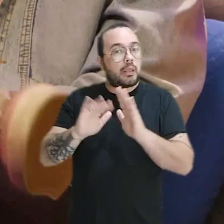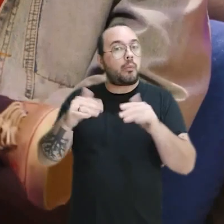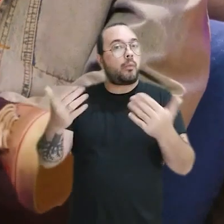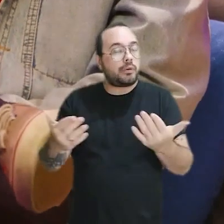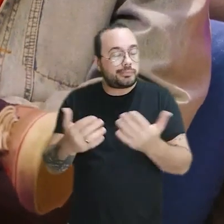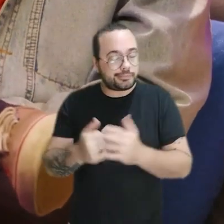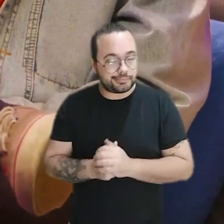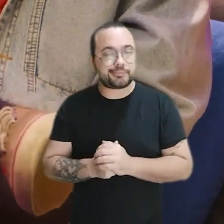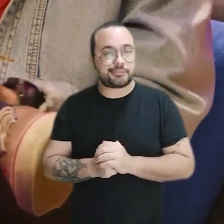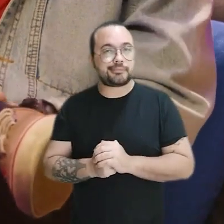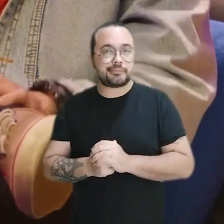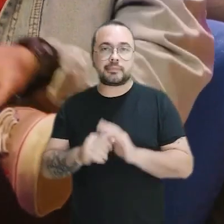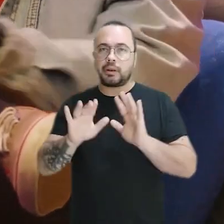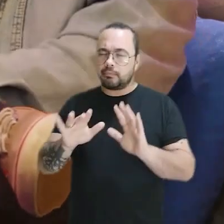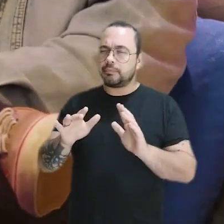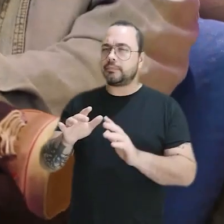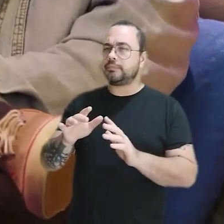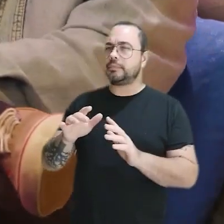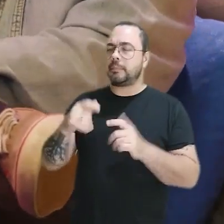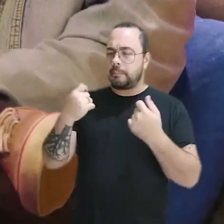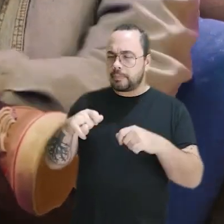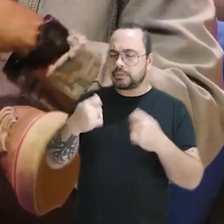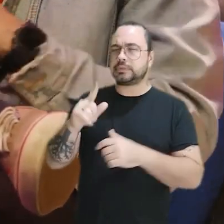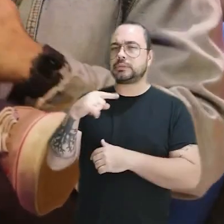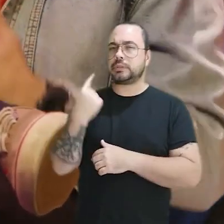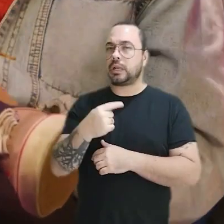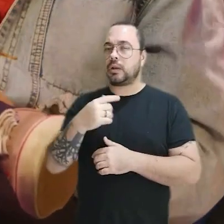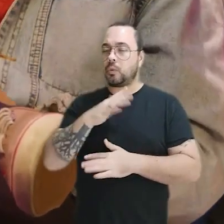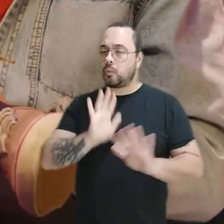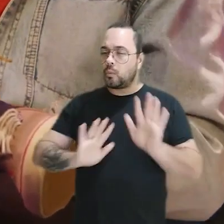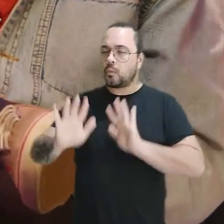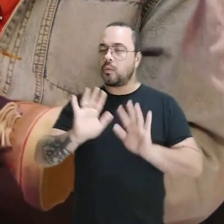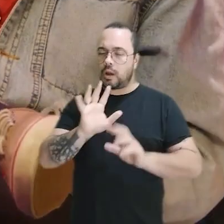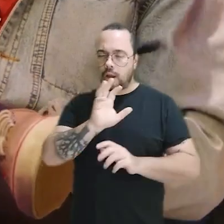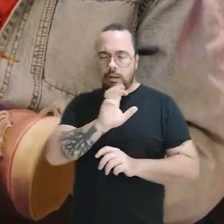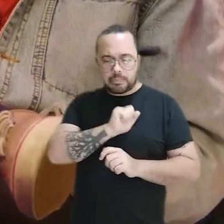mas eu acho que o que pega mais mesmo é isso, é quando a gente mistura a paixão, quando tem o elemento da paixão,